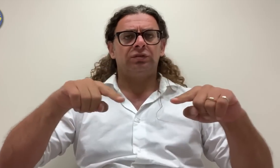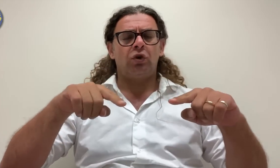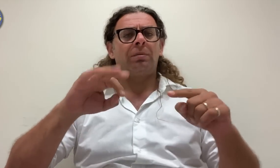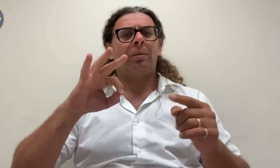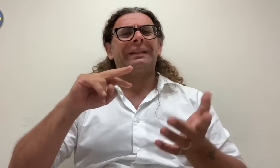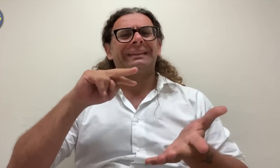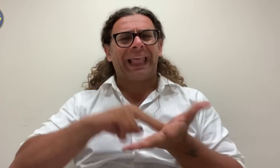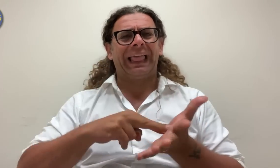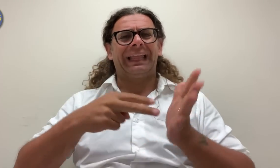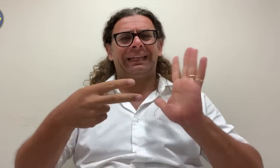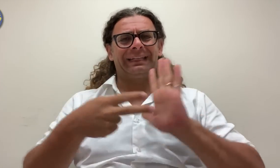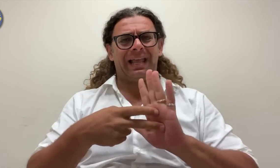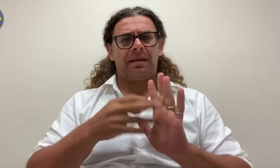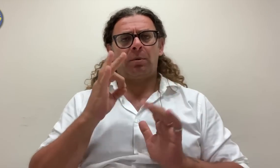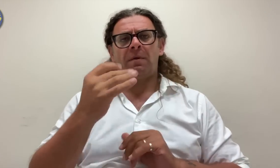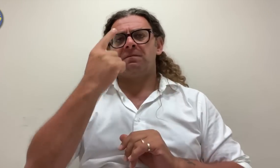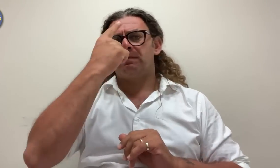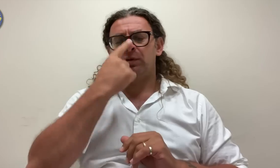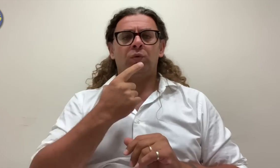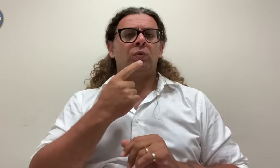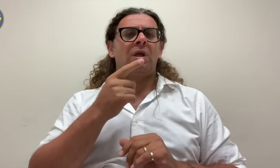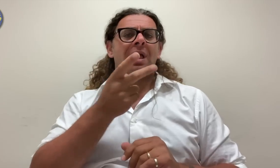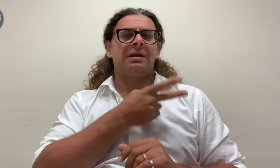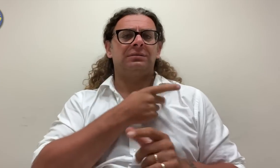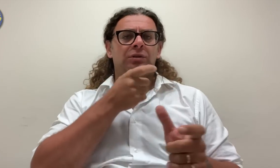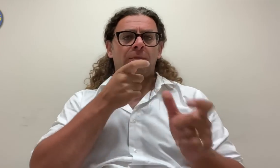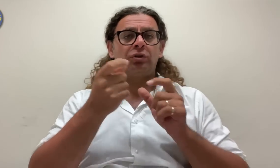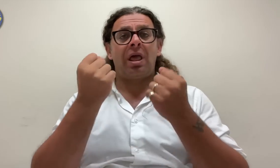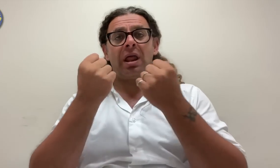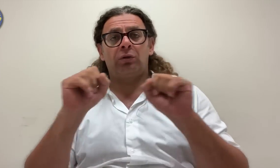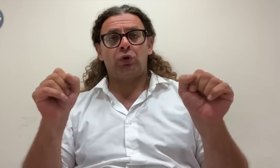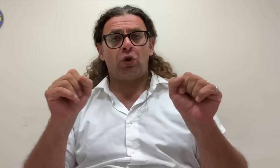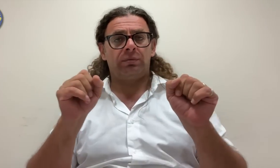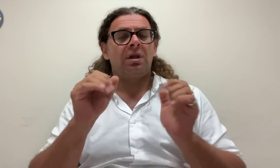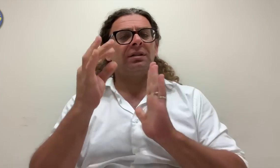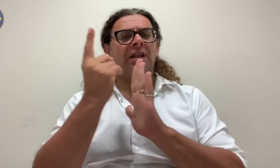per svolgere la professione di Assistente all’Autonomia e alla Comunicazione. Non è possibile prevedere una formazione inferiore al monte ore previsto dall’ENS